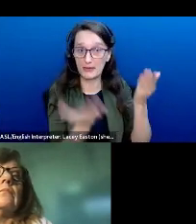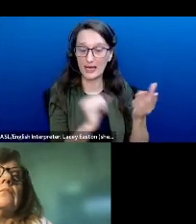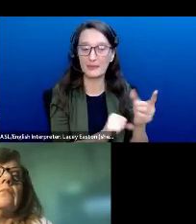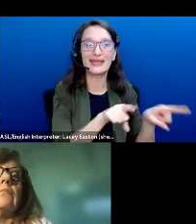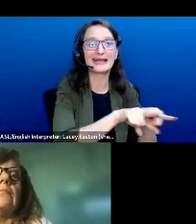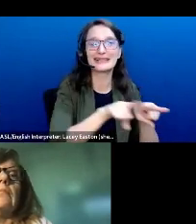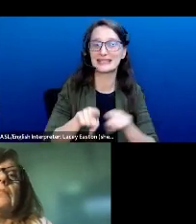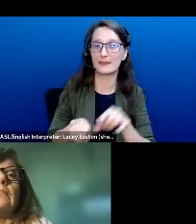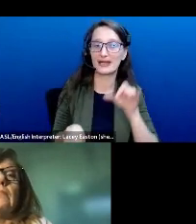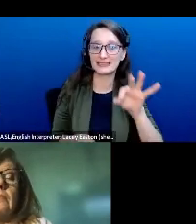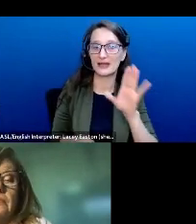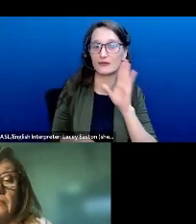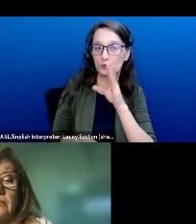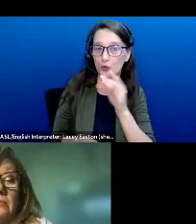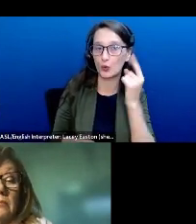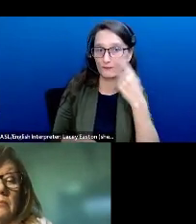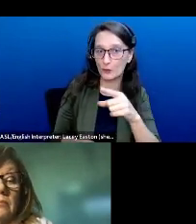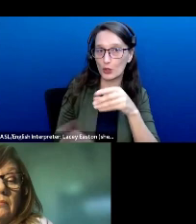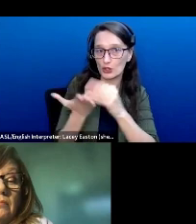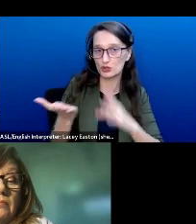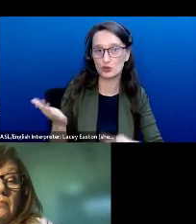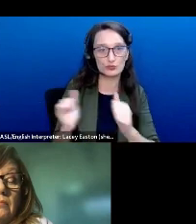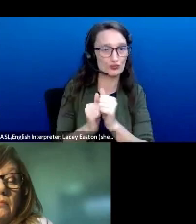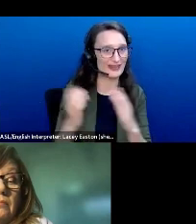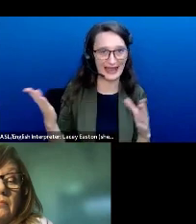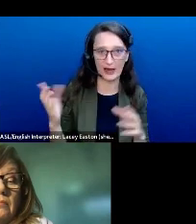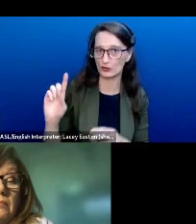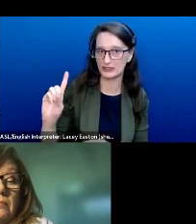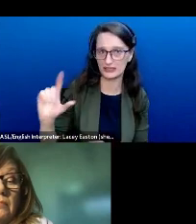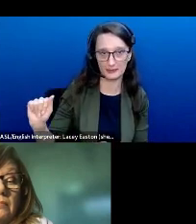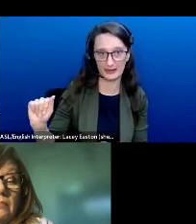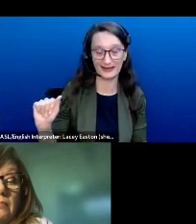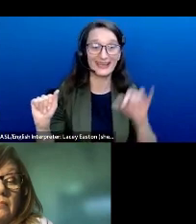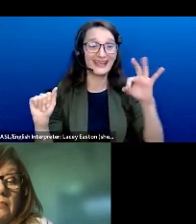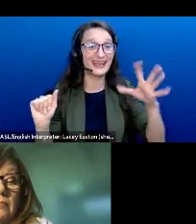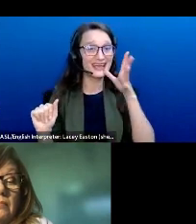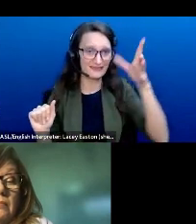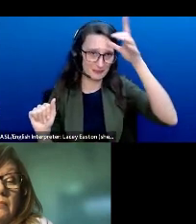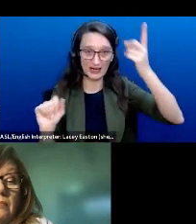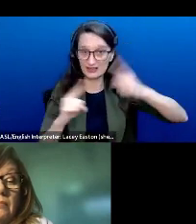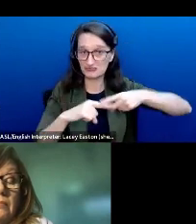sin discapacidad. Si los padres no están de acuerdo con la decisión del equipo, los padres pueden solicitar